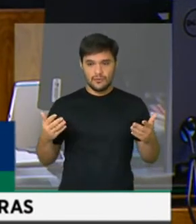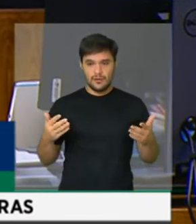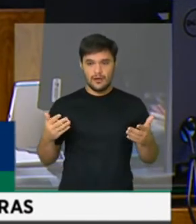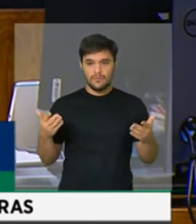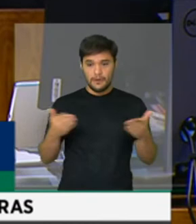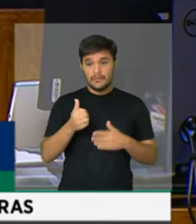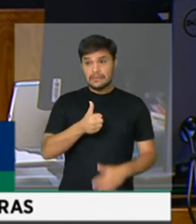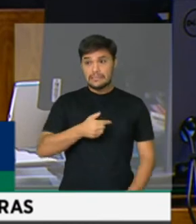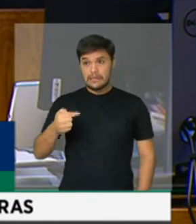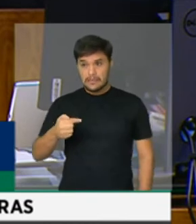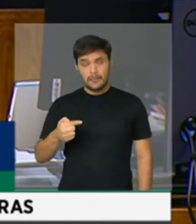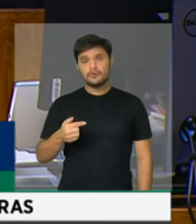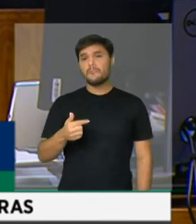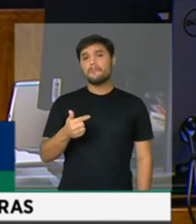QUE NÃO SEJA APROVADA ESSA